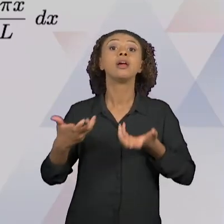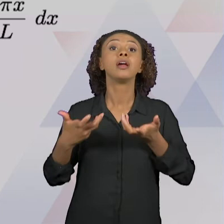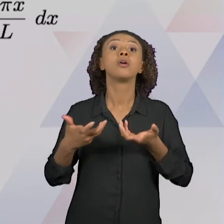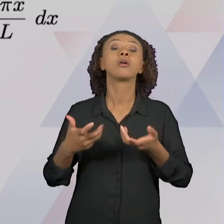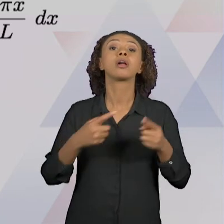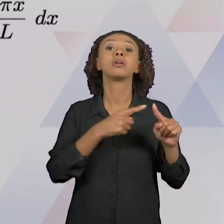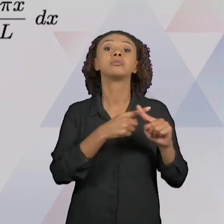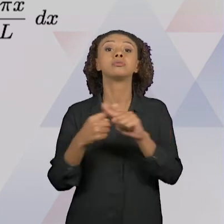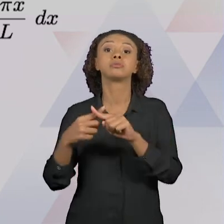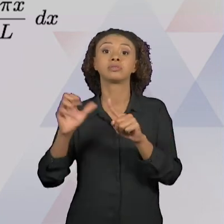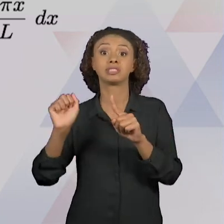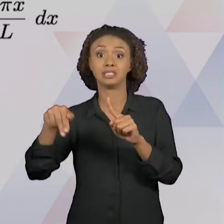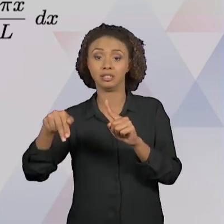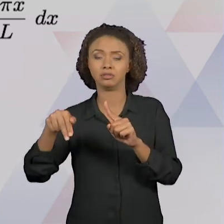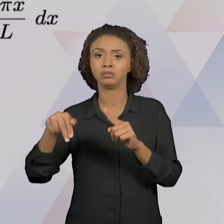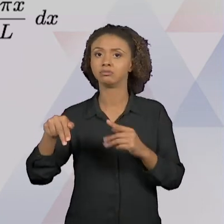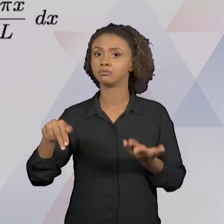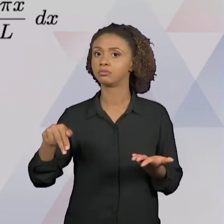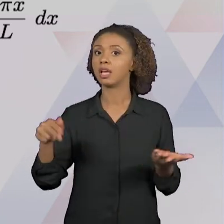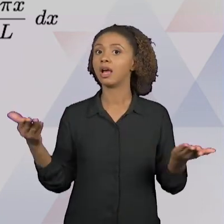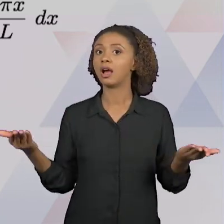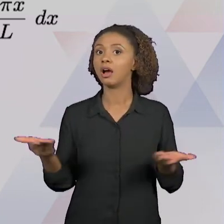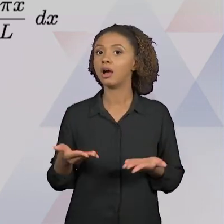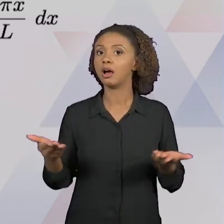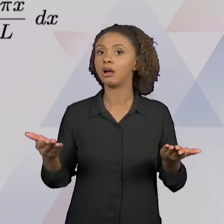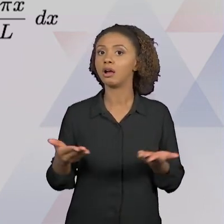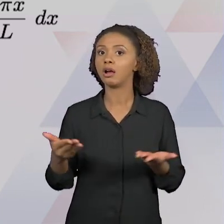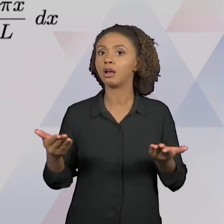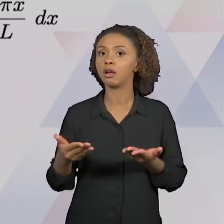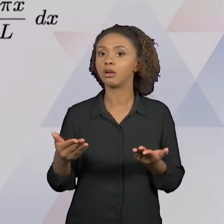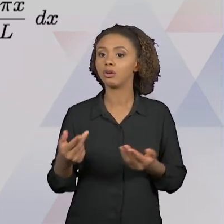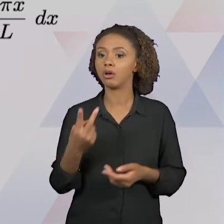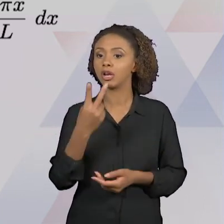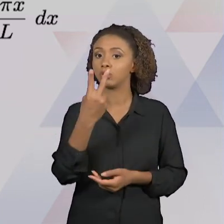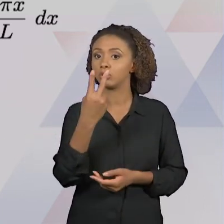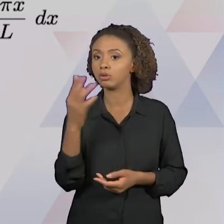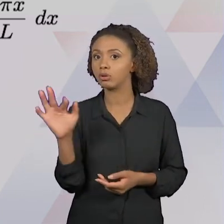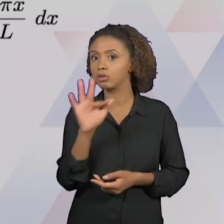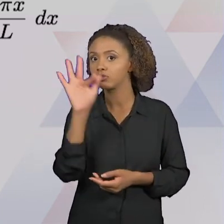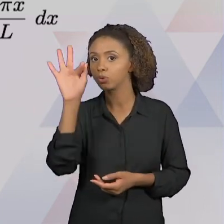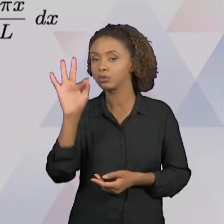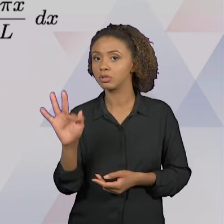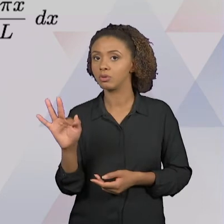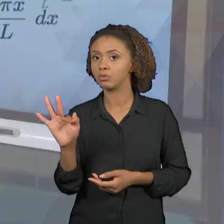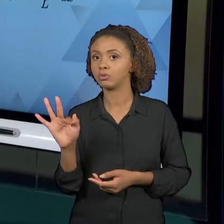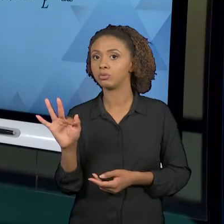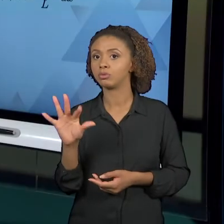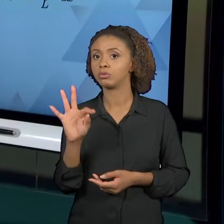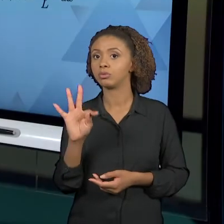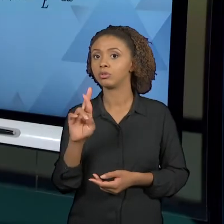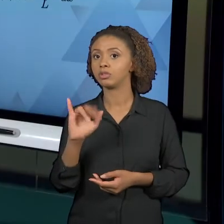ENTÃO AGORA AQUI EU TENHO O PRODUTO DE DUAS FUNÇÕES TRIGONOMÉTRICAS, COSSENO VEZES SENO.